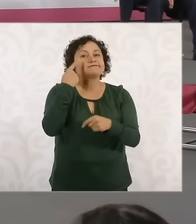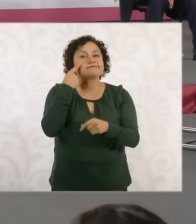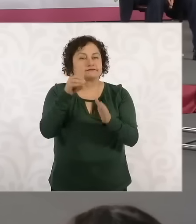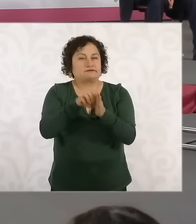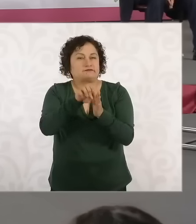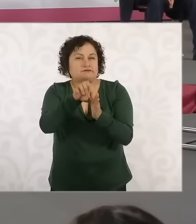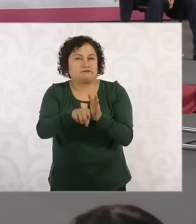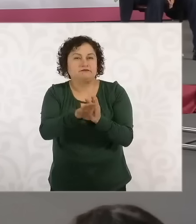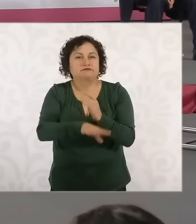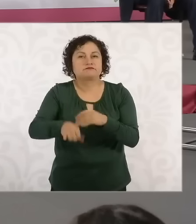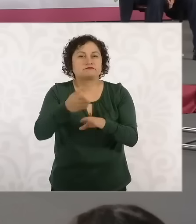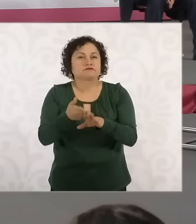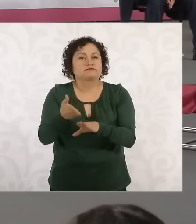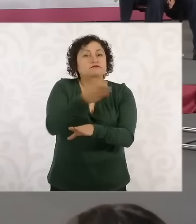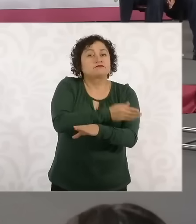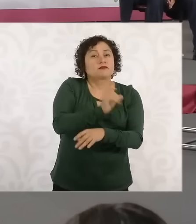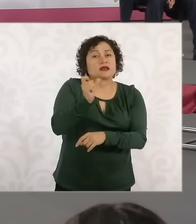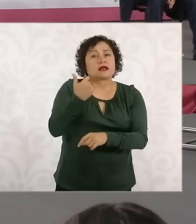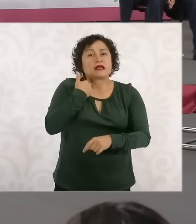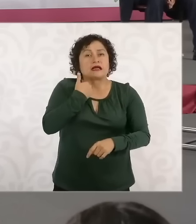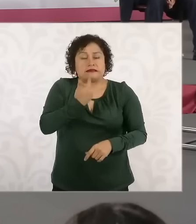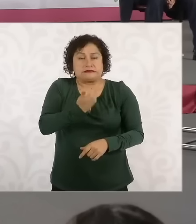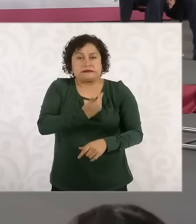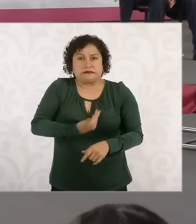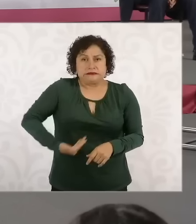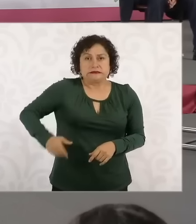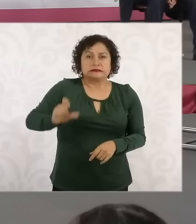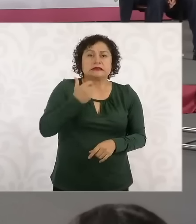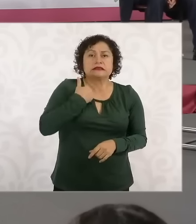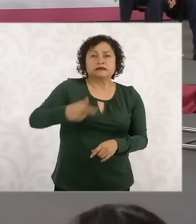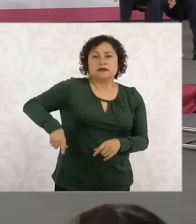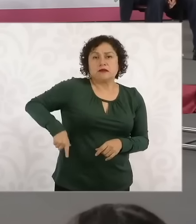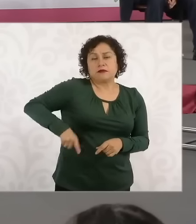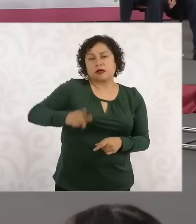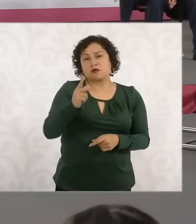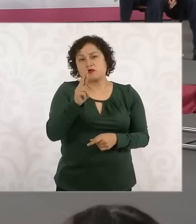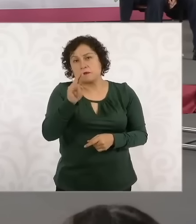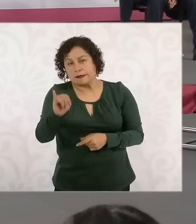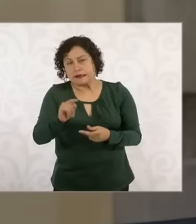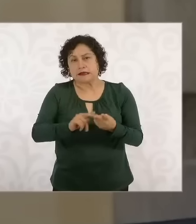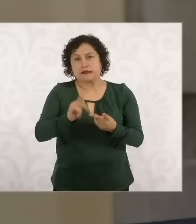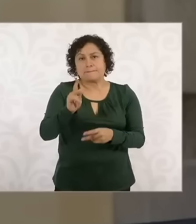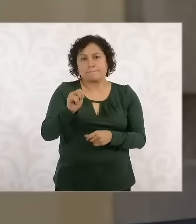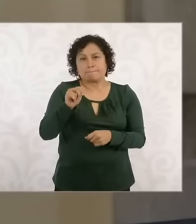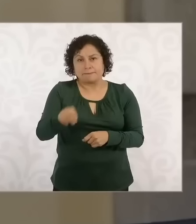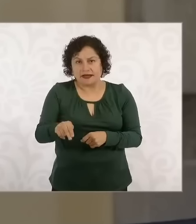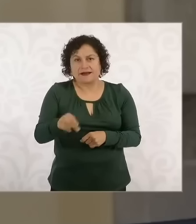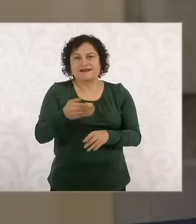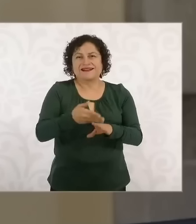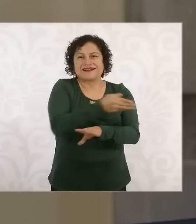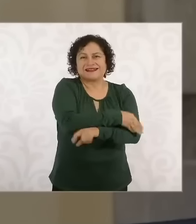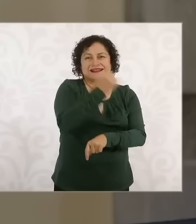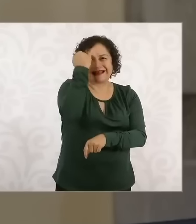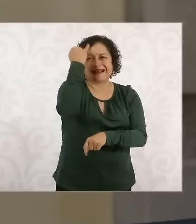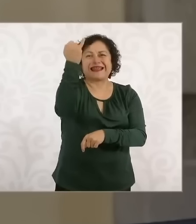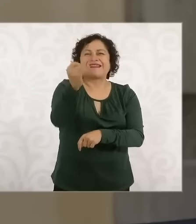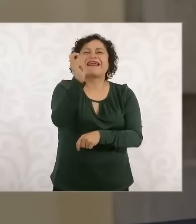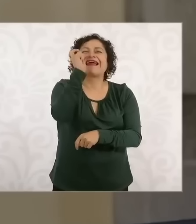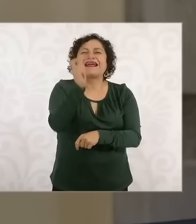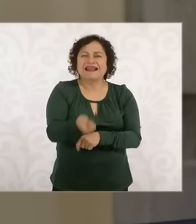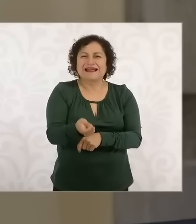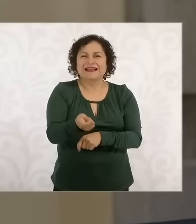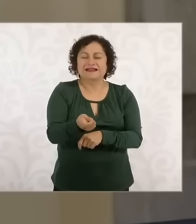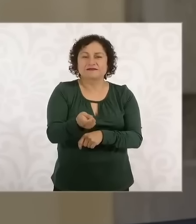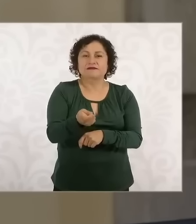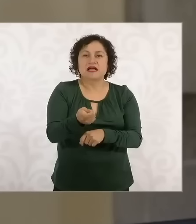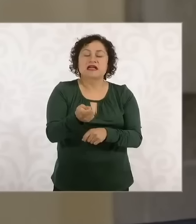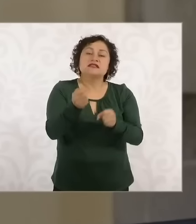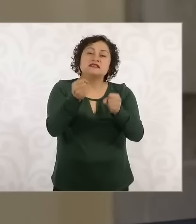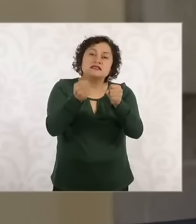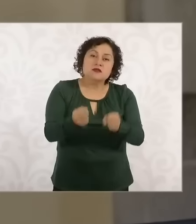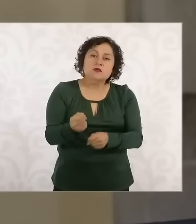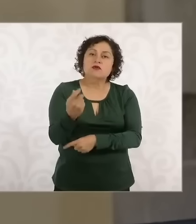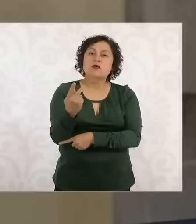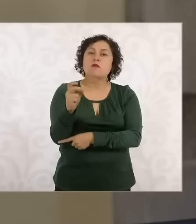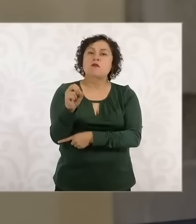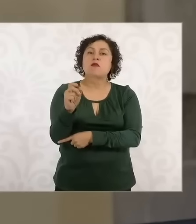del PRI y del PAN, el Seguro Popular eh que al ya no existir el Seguro Popular eh se cayó en pedazos